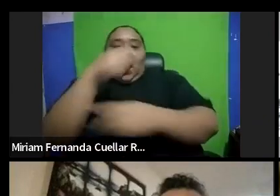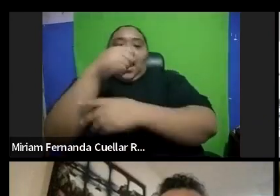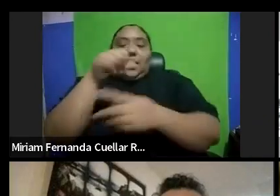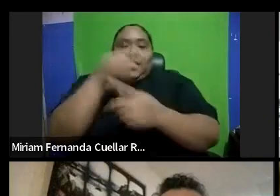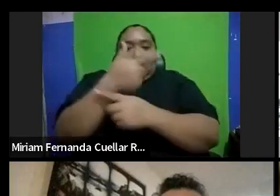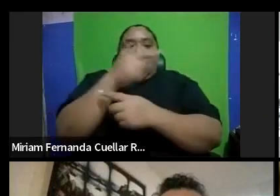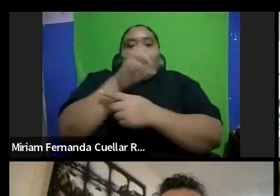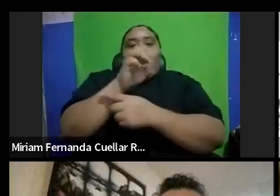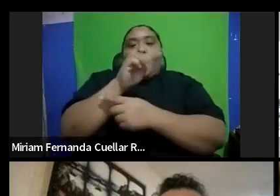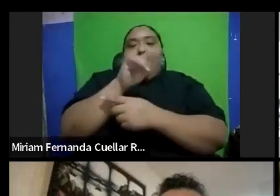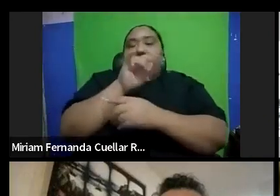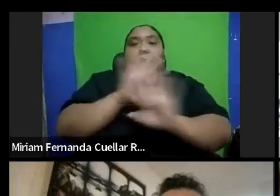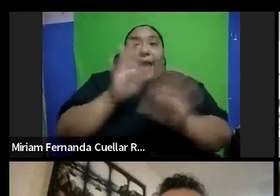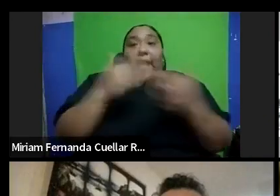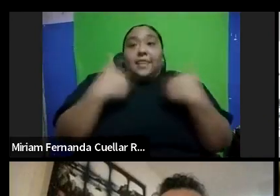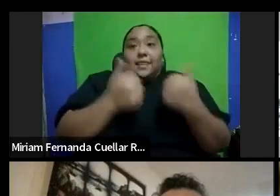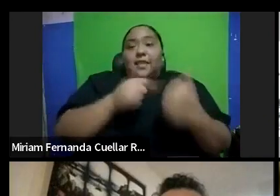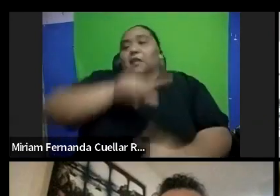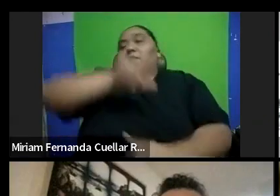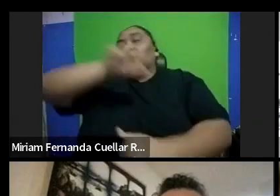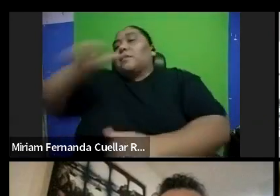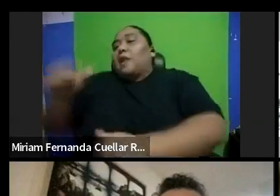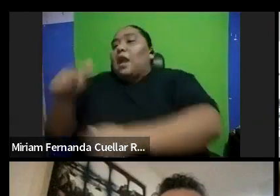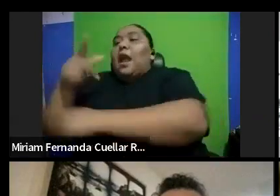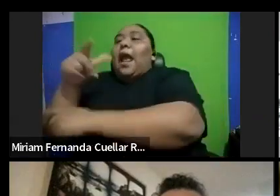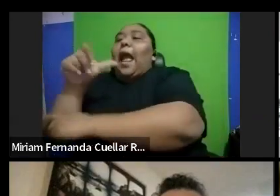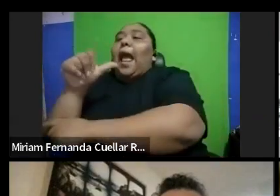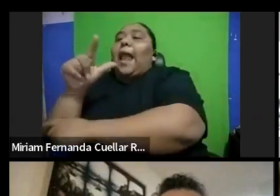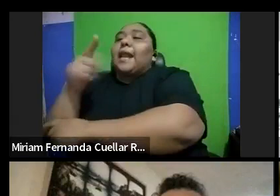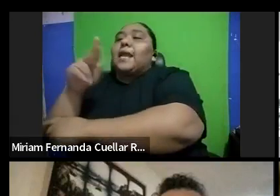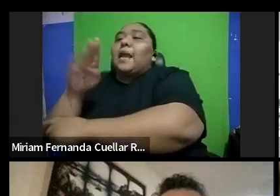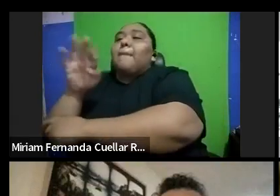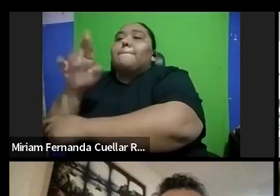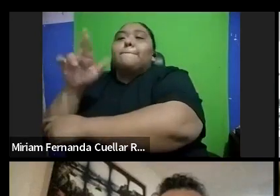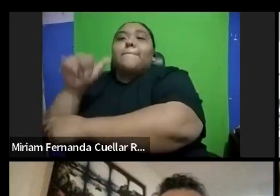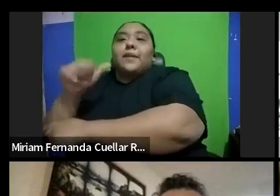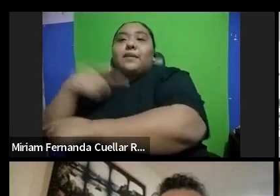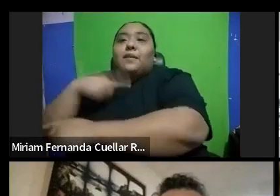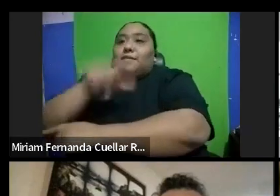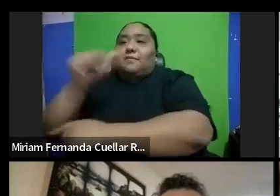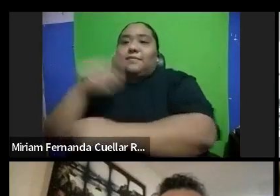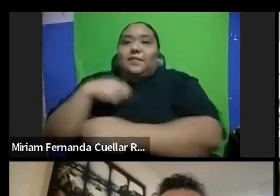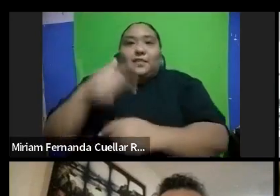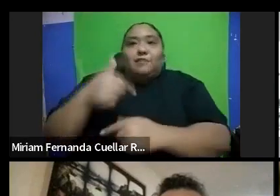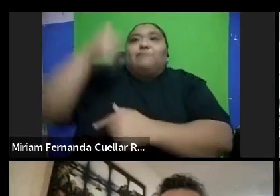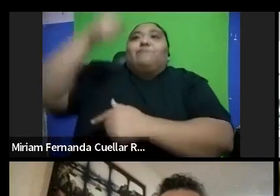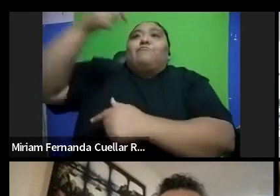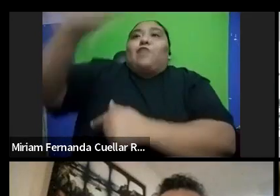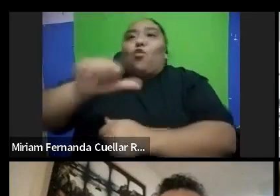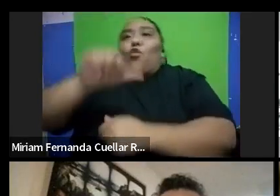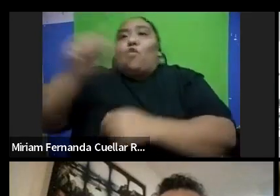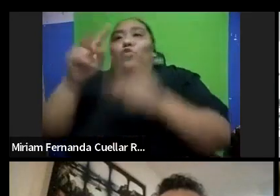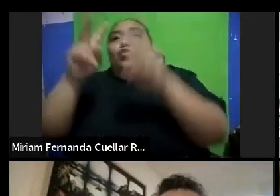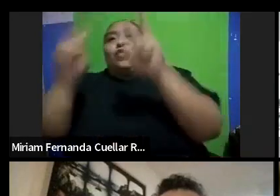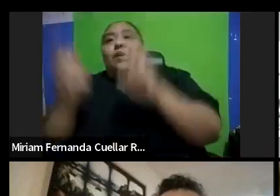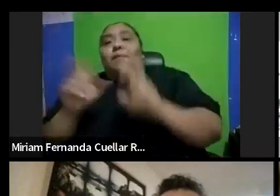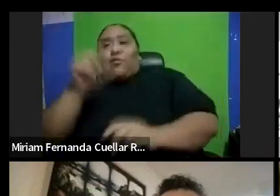Regreso entonces es entender cómo el uso funcional de los signos signos, que entonces es lo que quisiéramos quisiéramos que pasara con